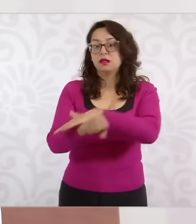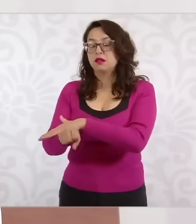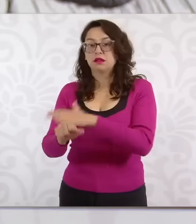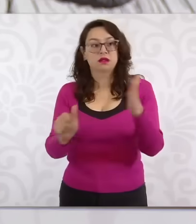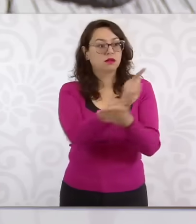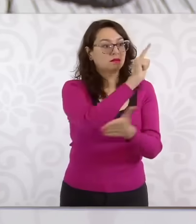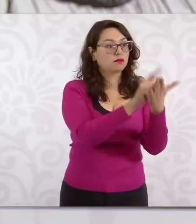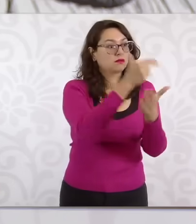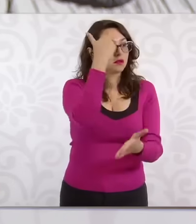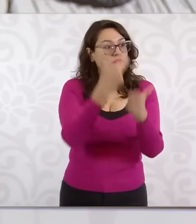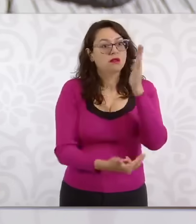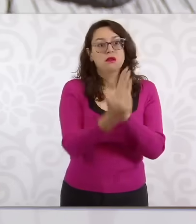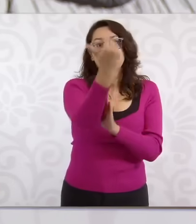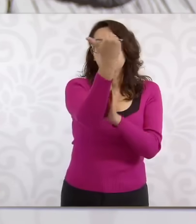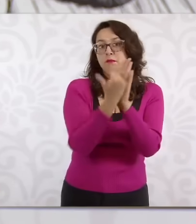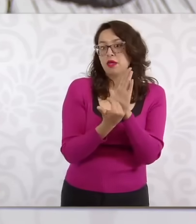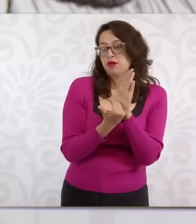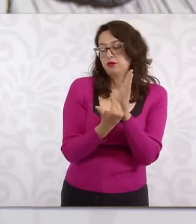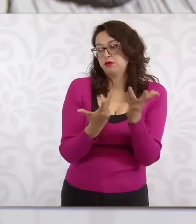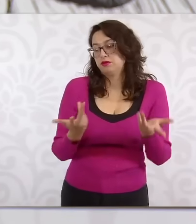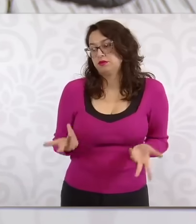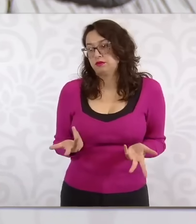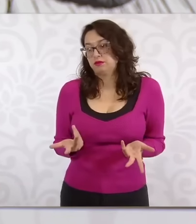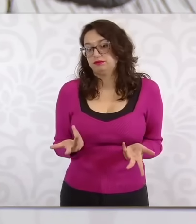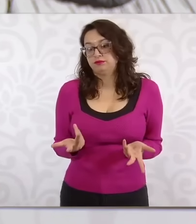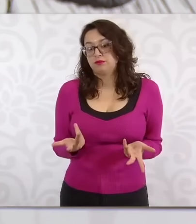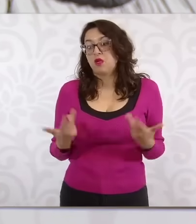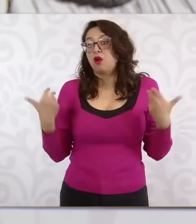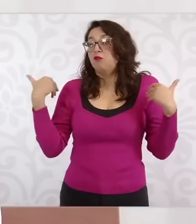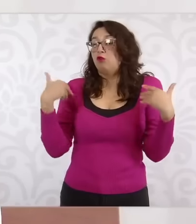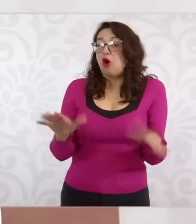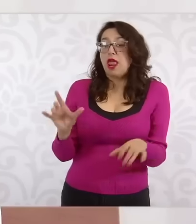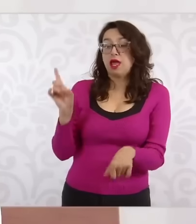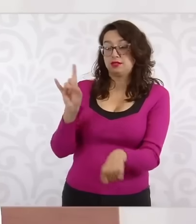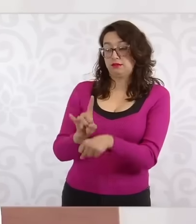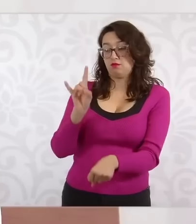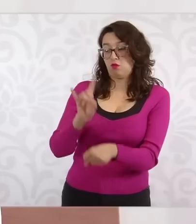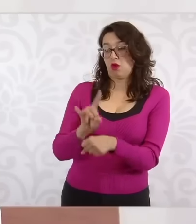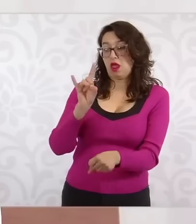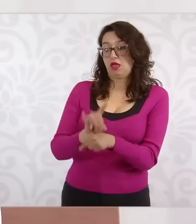Es decir, si las detenciones fueran simuladas en todos los casos, nada más para decir estamos